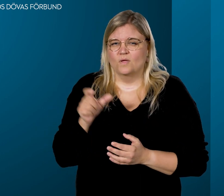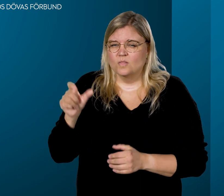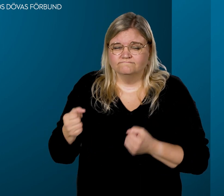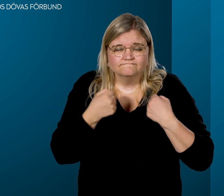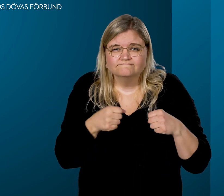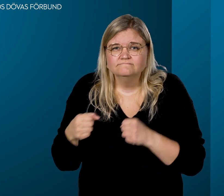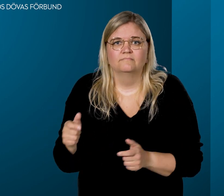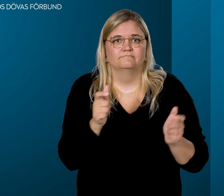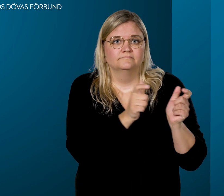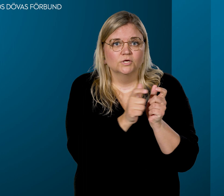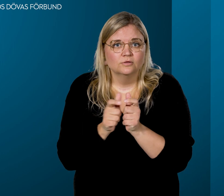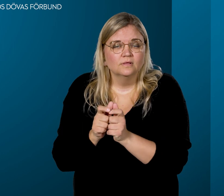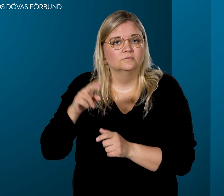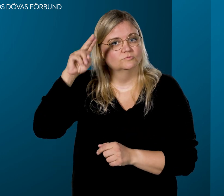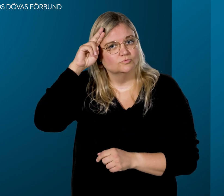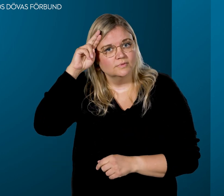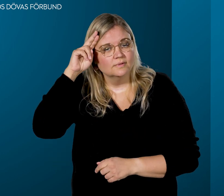Hon har medverkat inom föreningsverksamhet, scouting, -